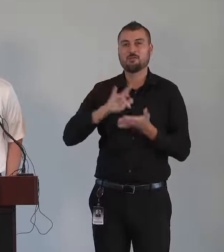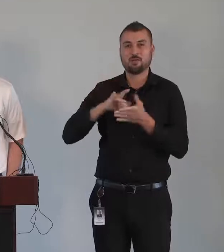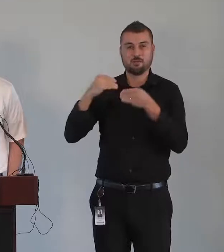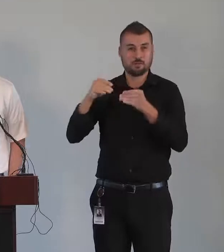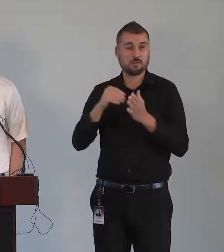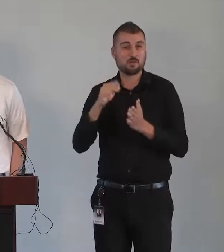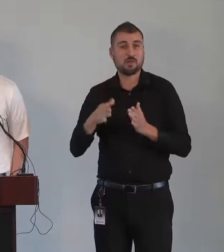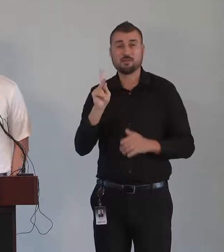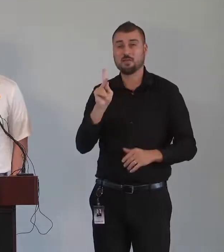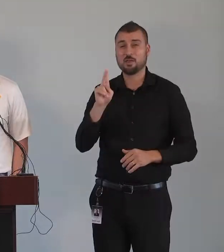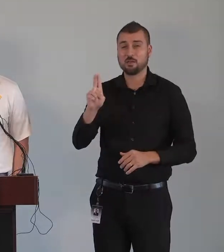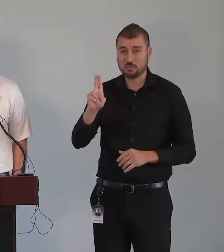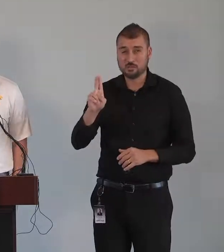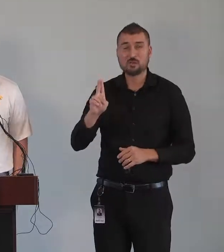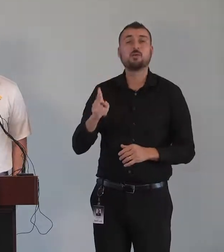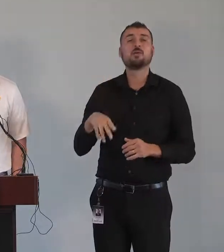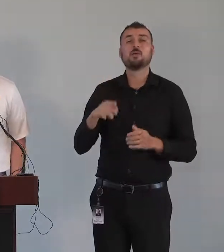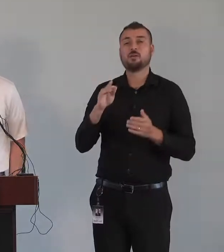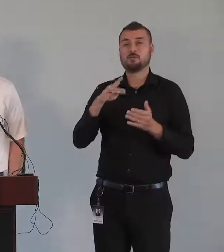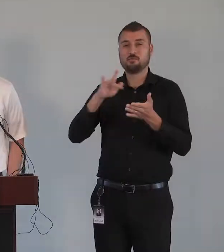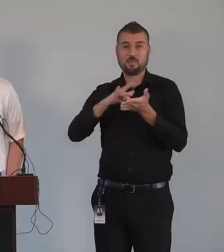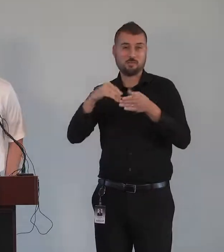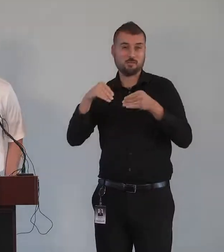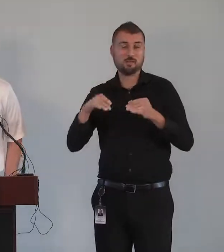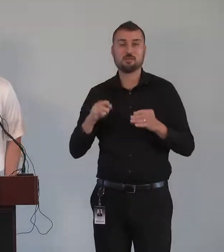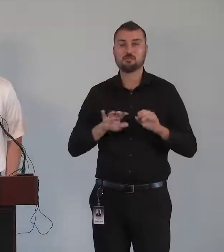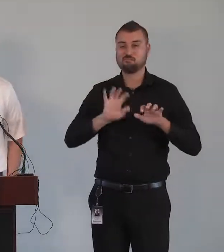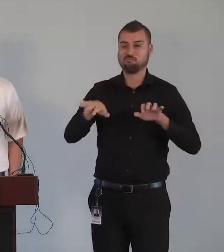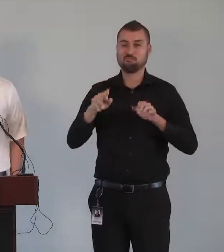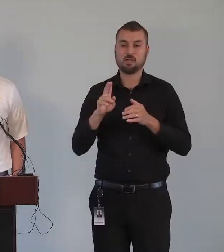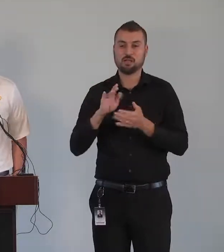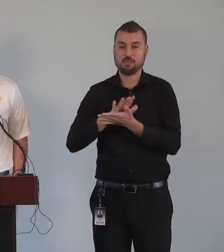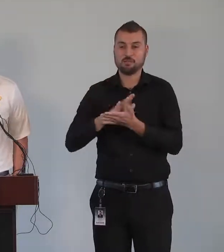campus satélite de Key School of Pharmacy aquí en Wichita y soy uno de los organizadores